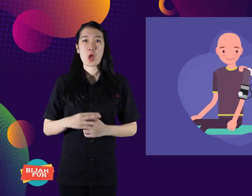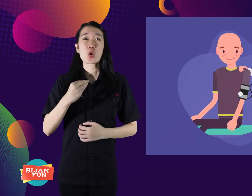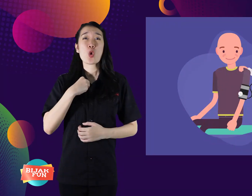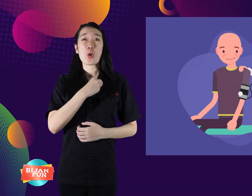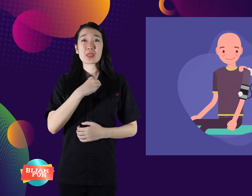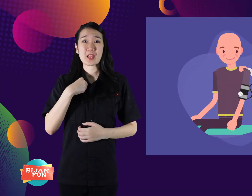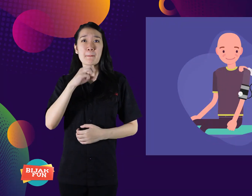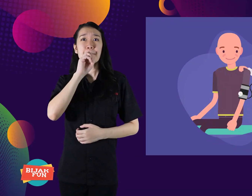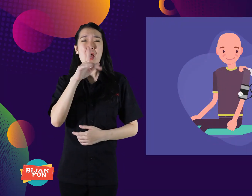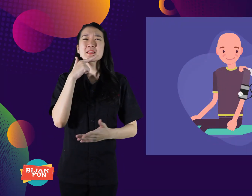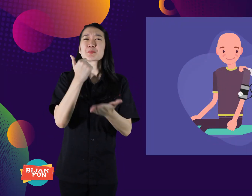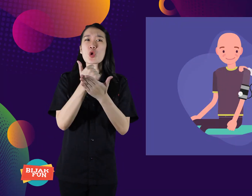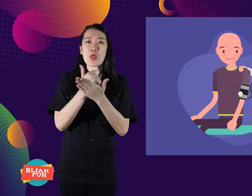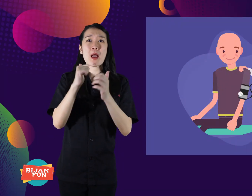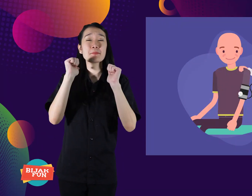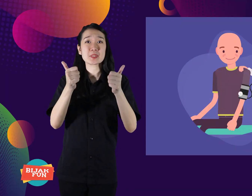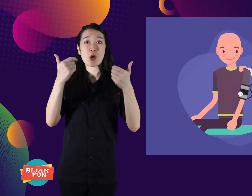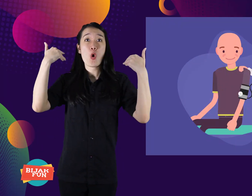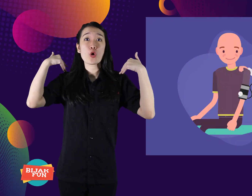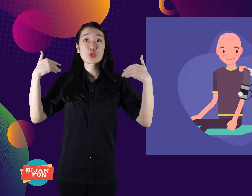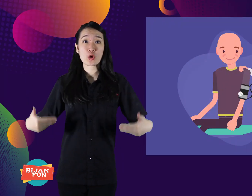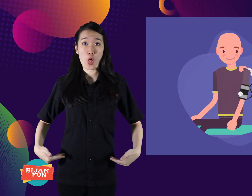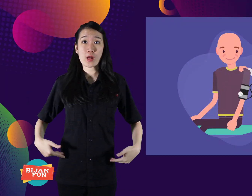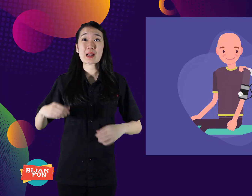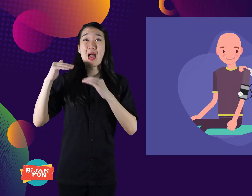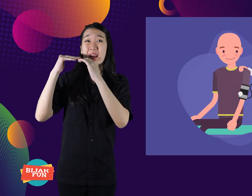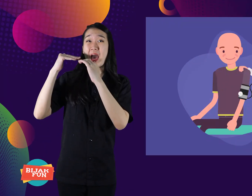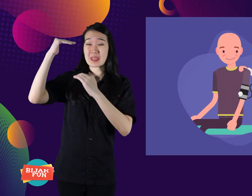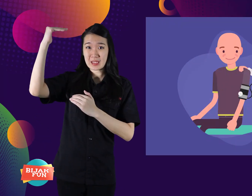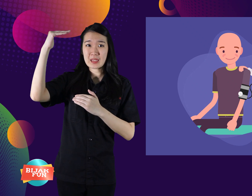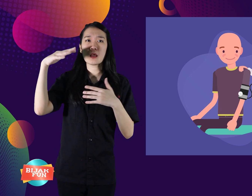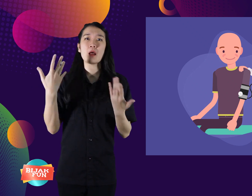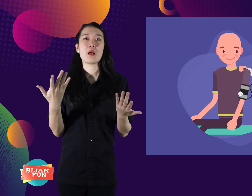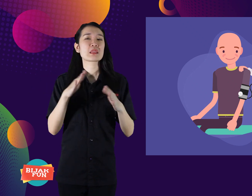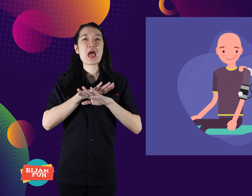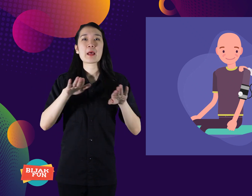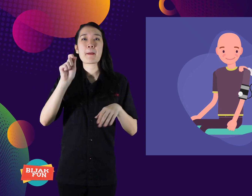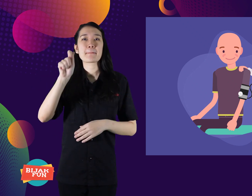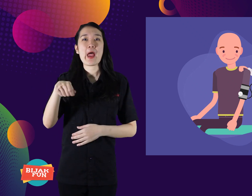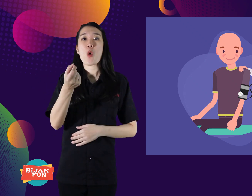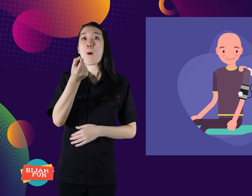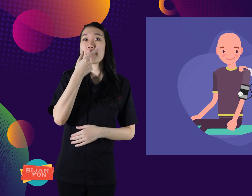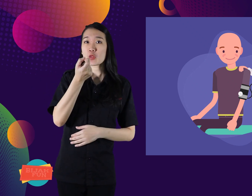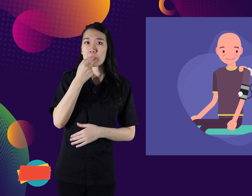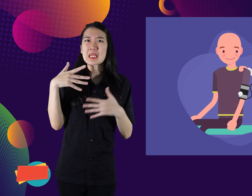Dokter menyampaikan bahwa sebetulnya bisa mengontrol tekanan darah tanpa obat terlebih dahulu.